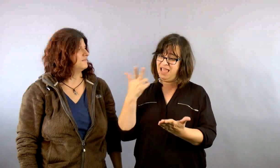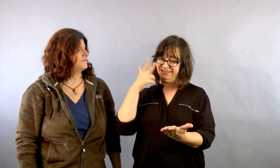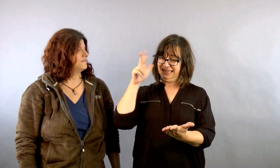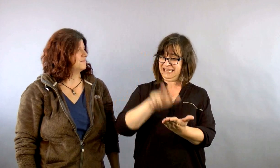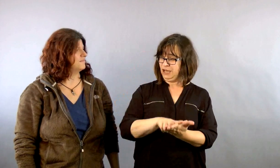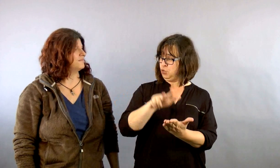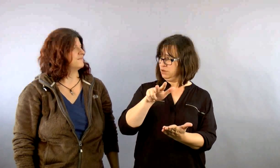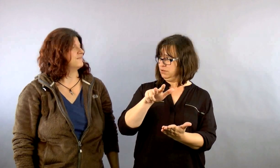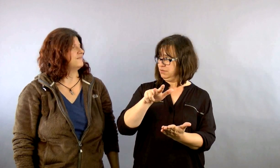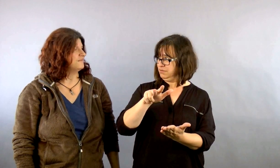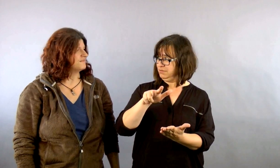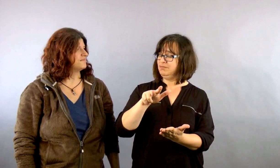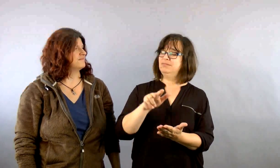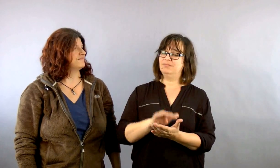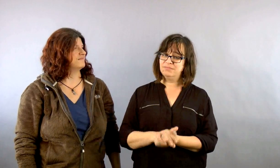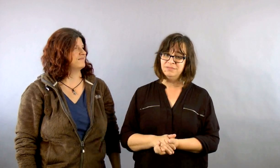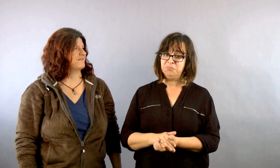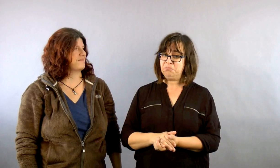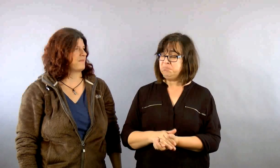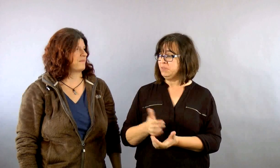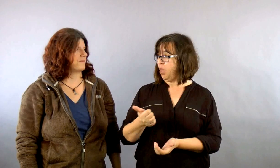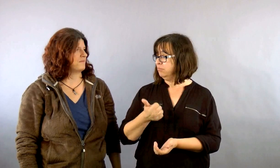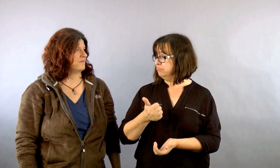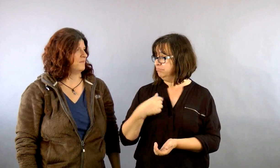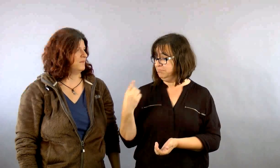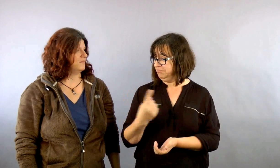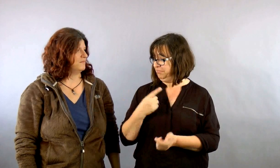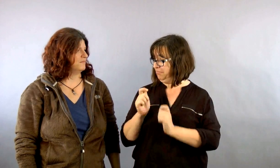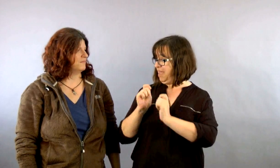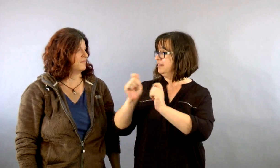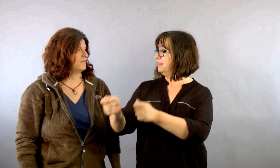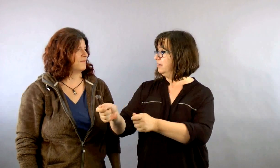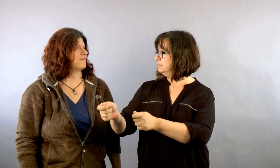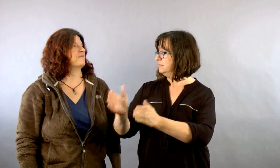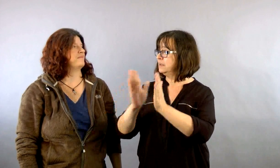Mit der Anerkennung kann unsere gebärdensprachliche Kirchengemeinde